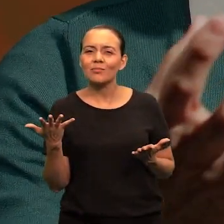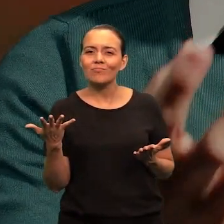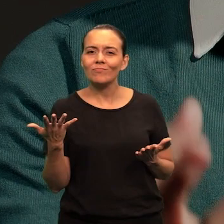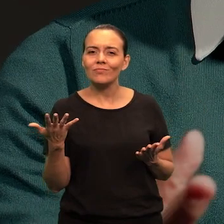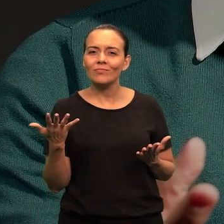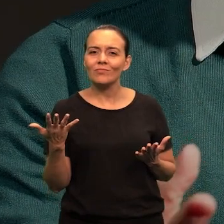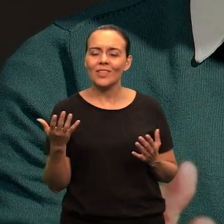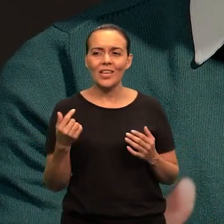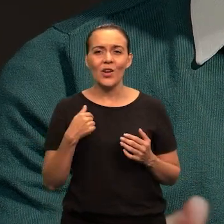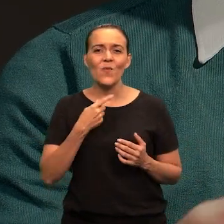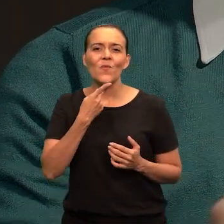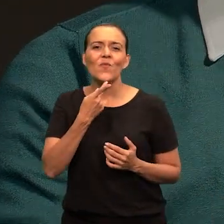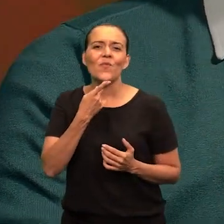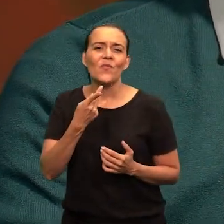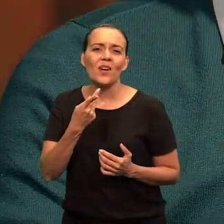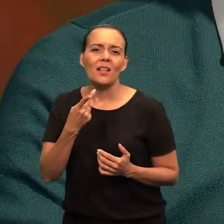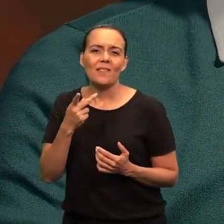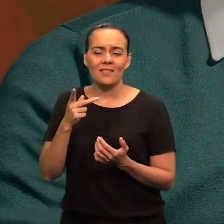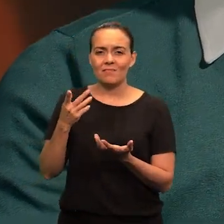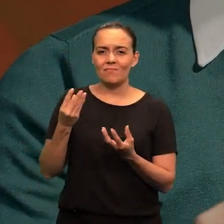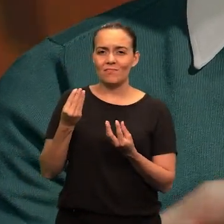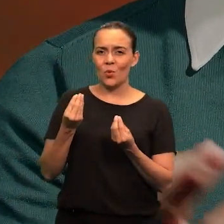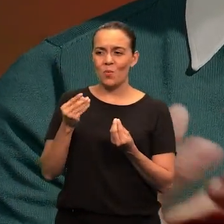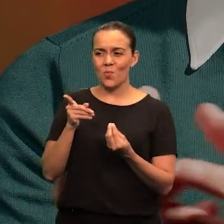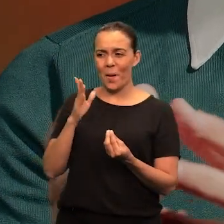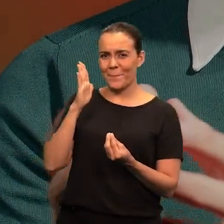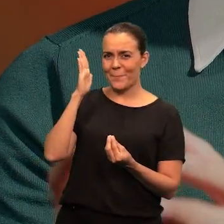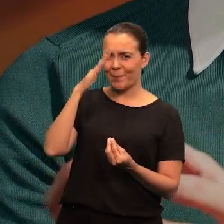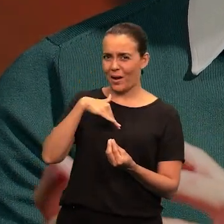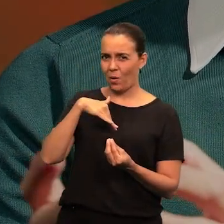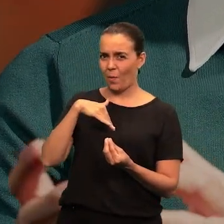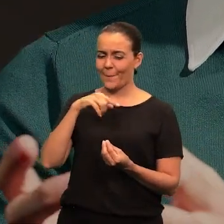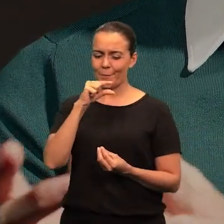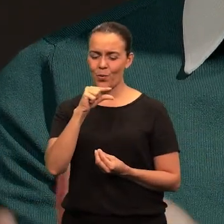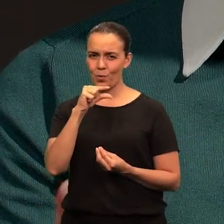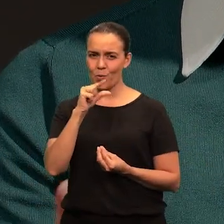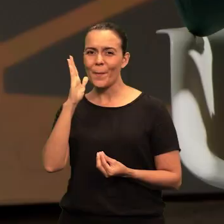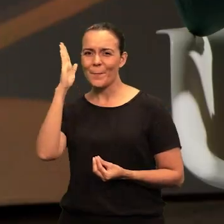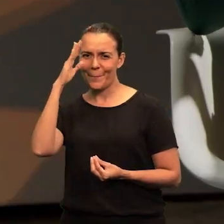vai proporcionar que eu diga que exista um mal menor?